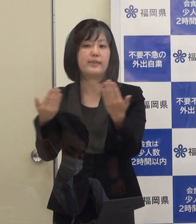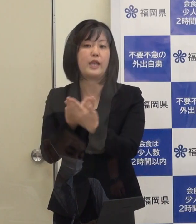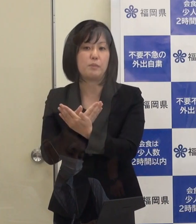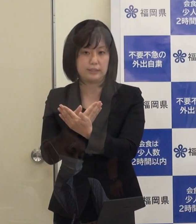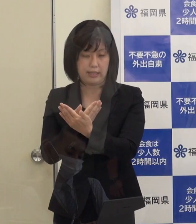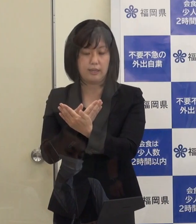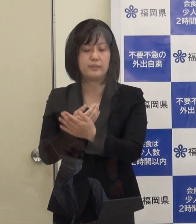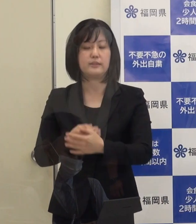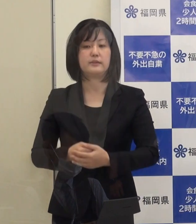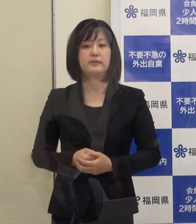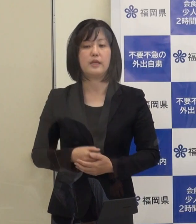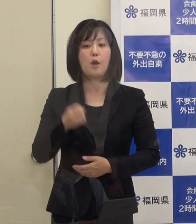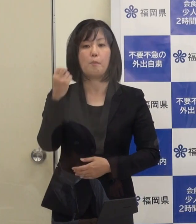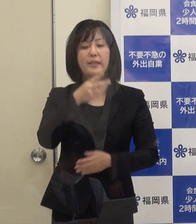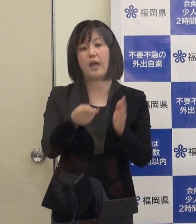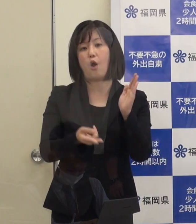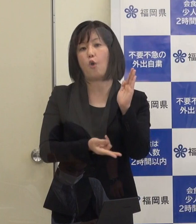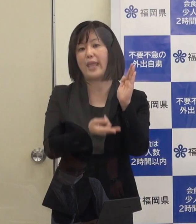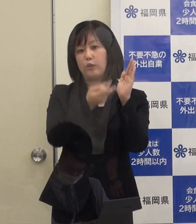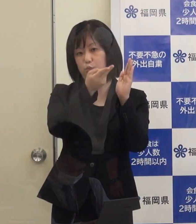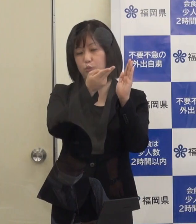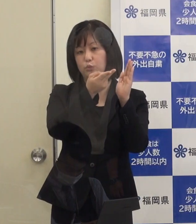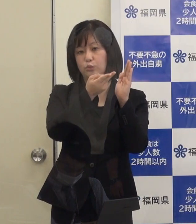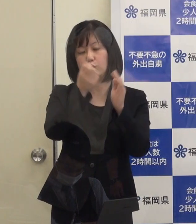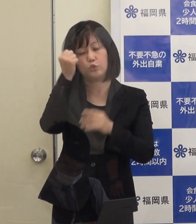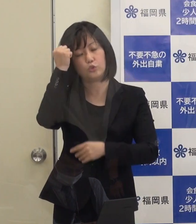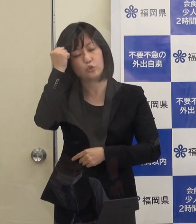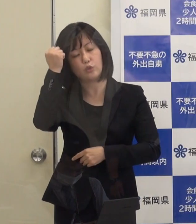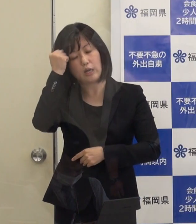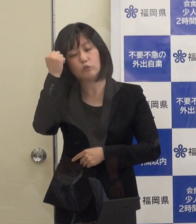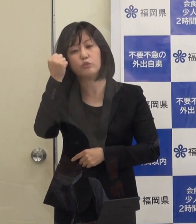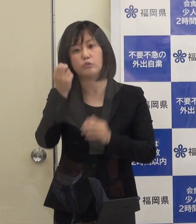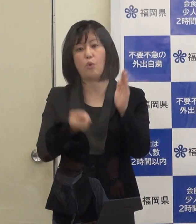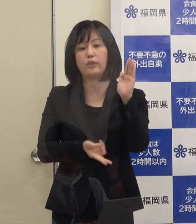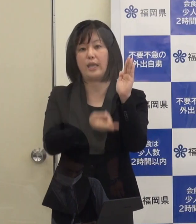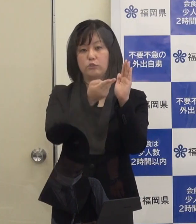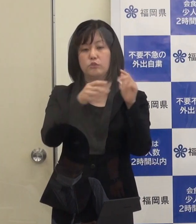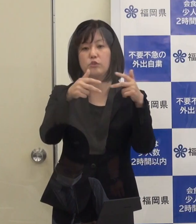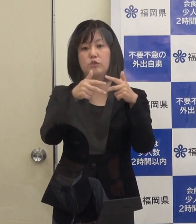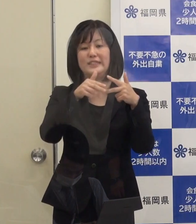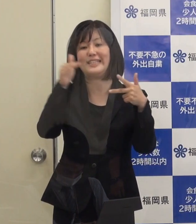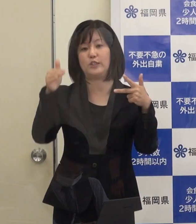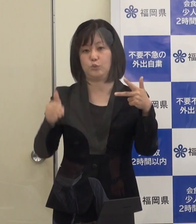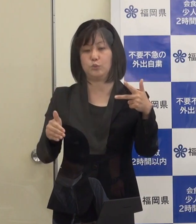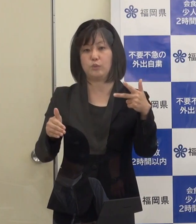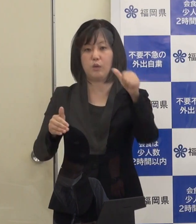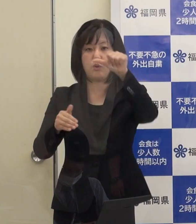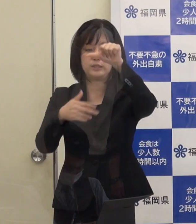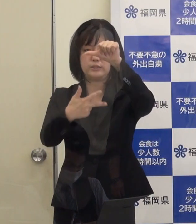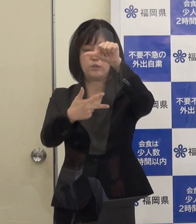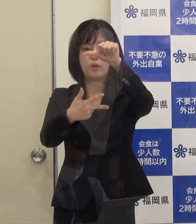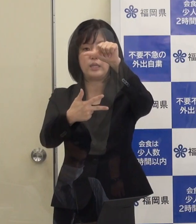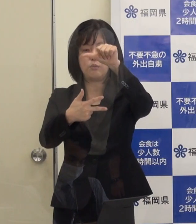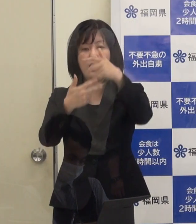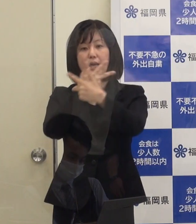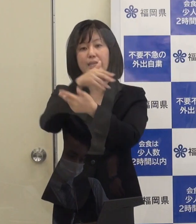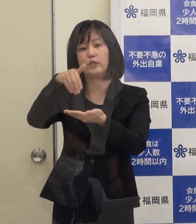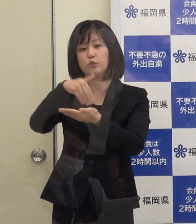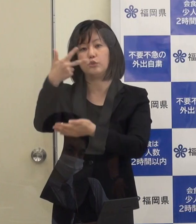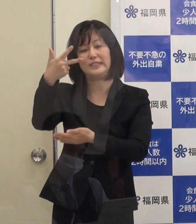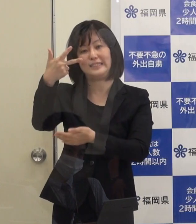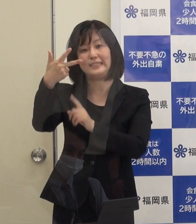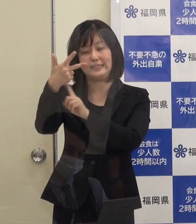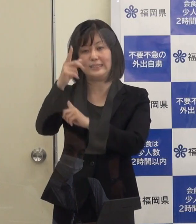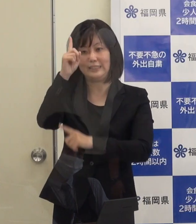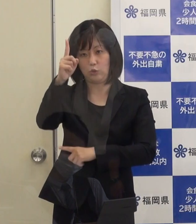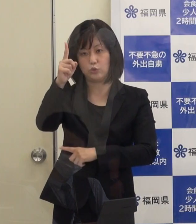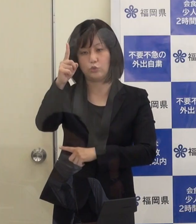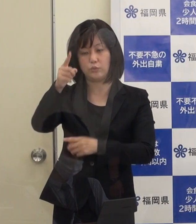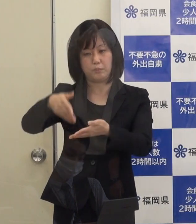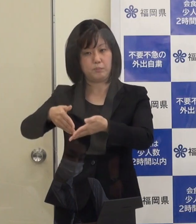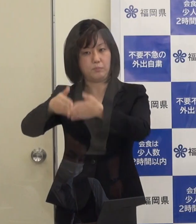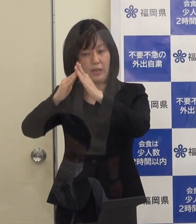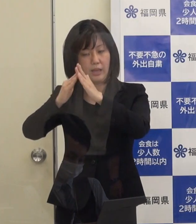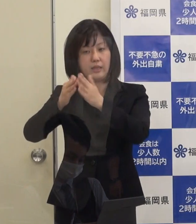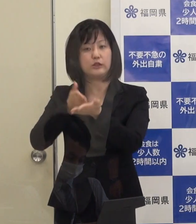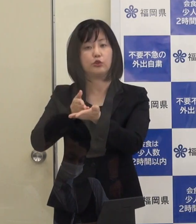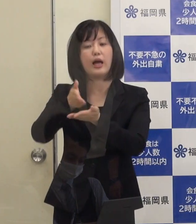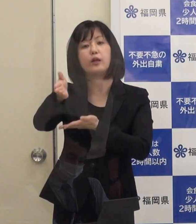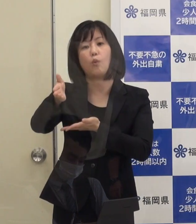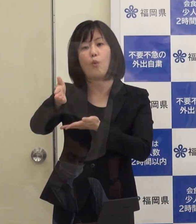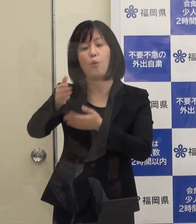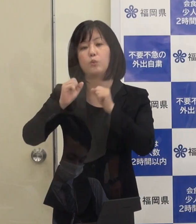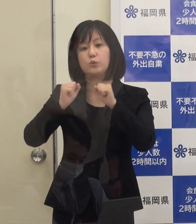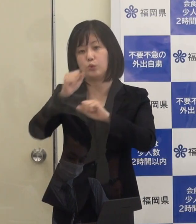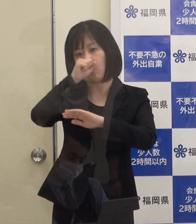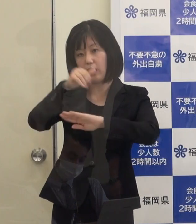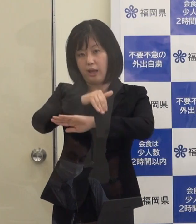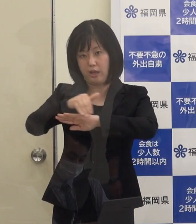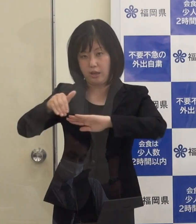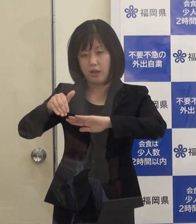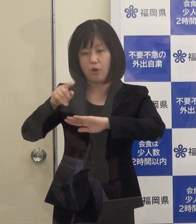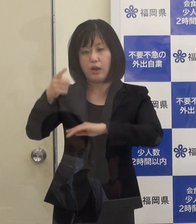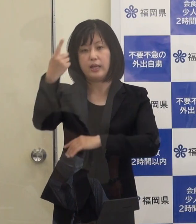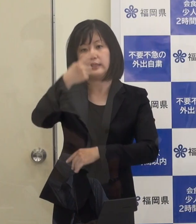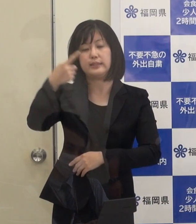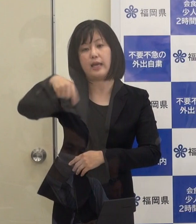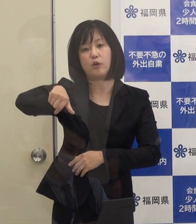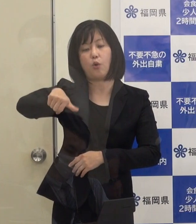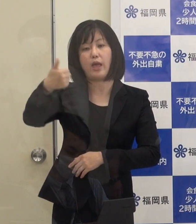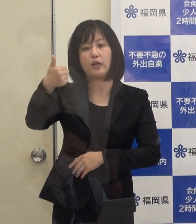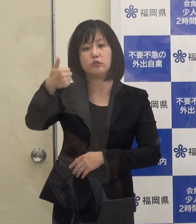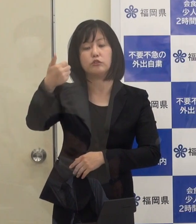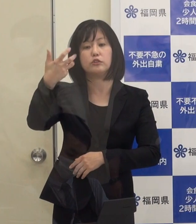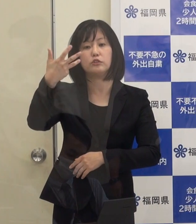また 宿泊療養施設については５月７日に北九州市内で１施設がスタートし これで１５３８室となります